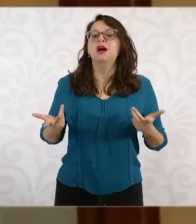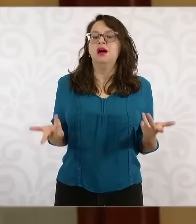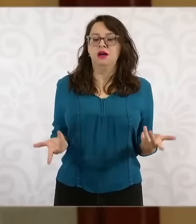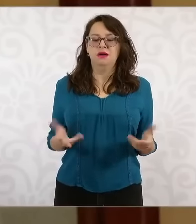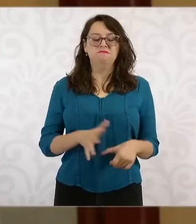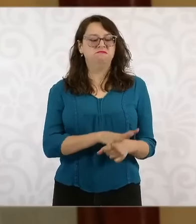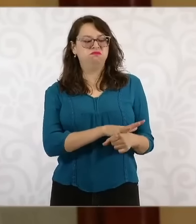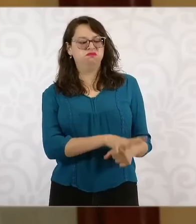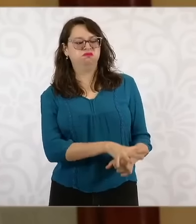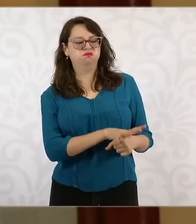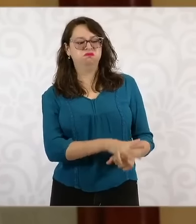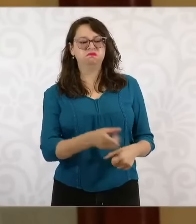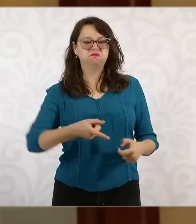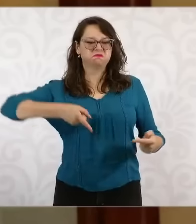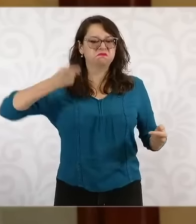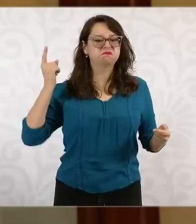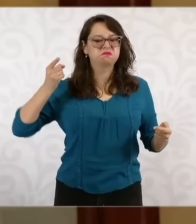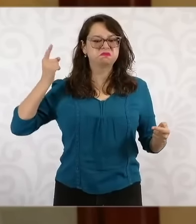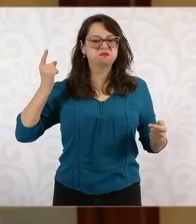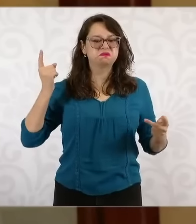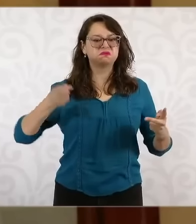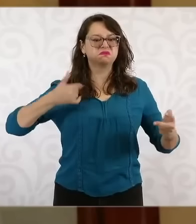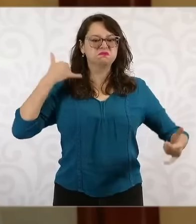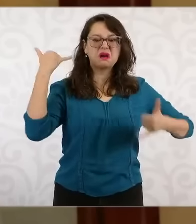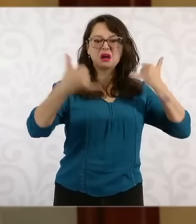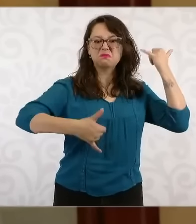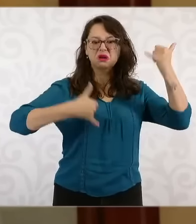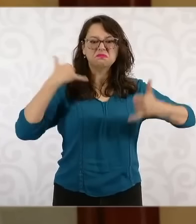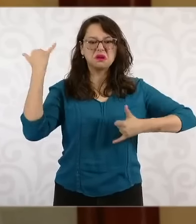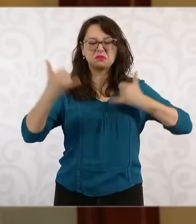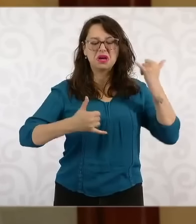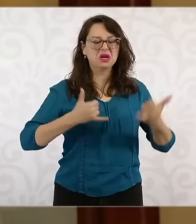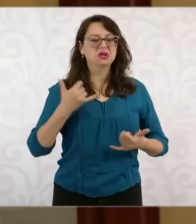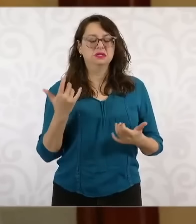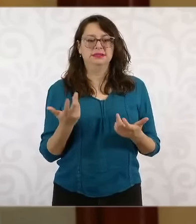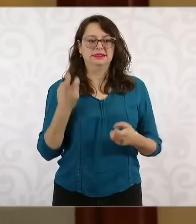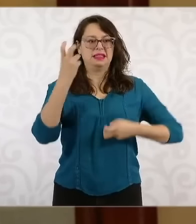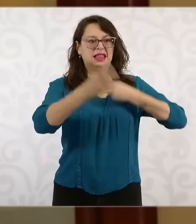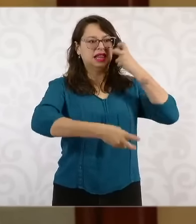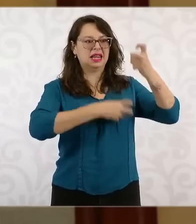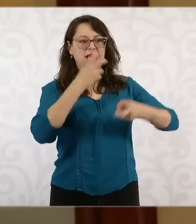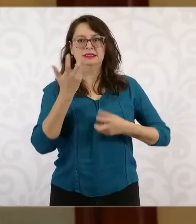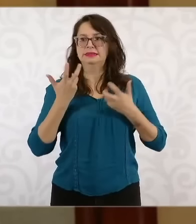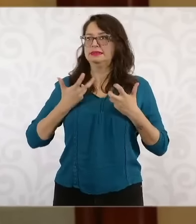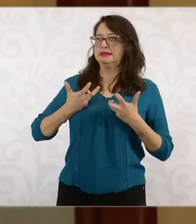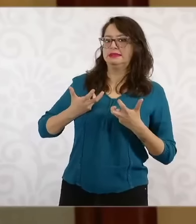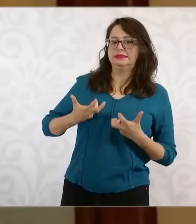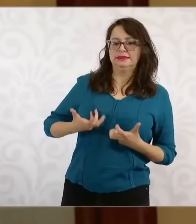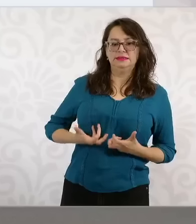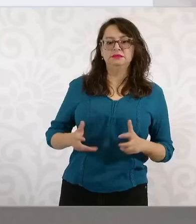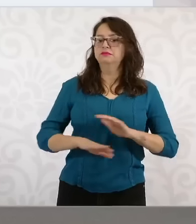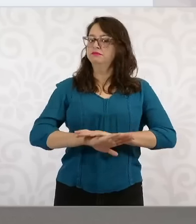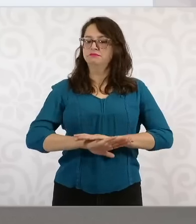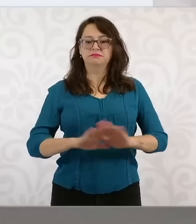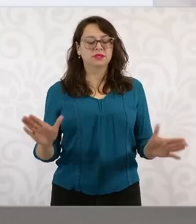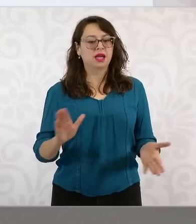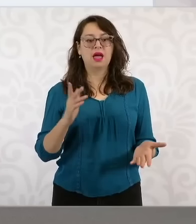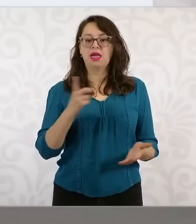y pues amenazaban, les hablan para intimidar y con esta acción de liberación total del adeudo,